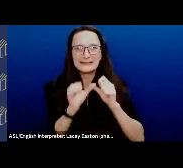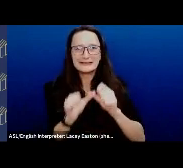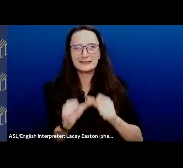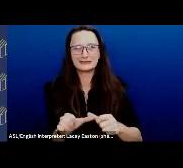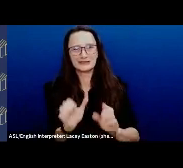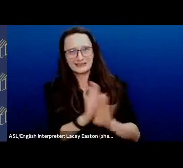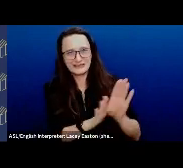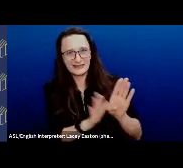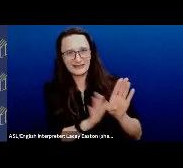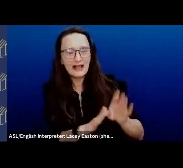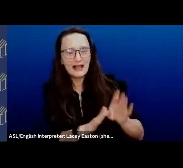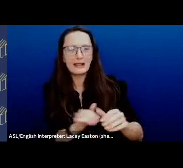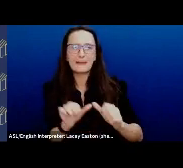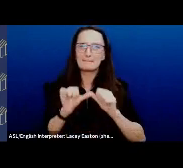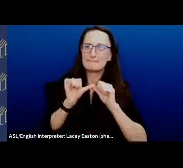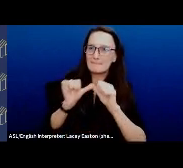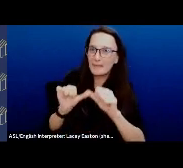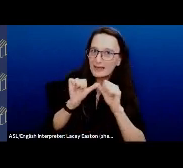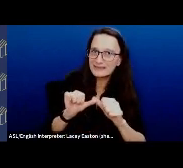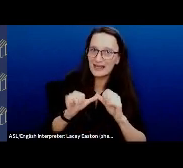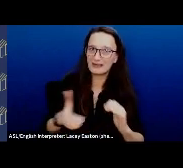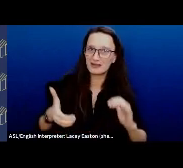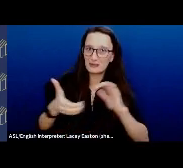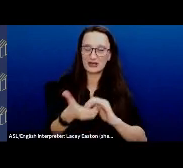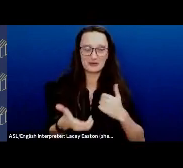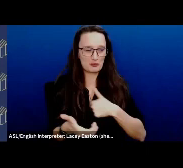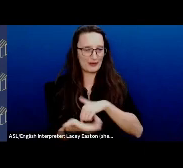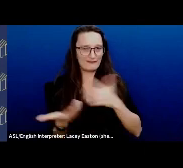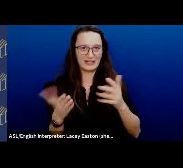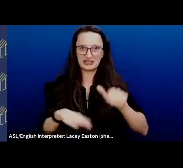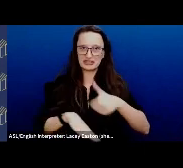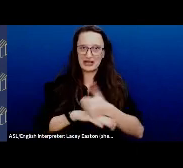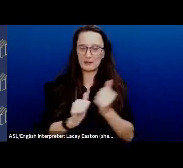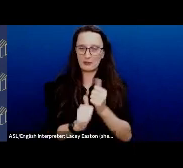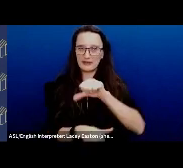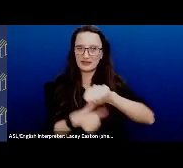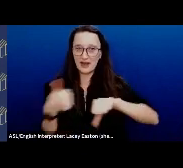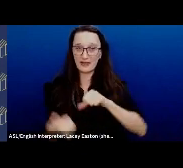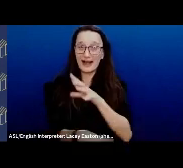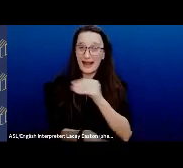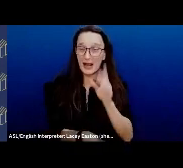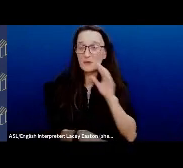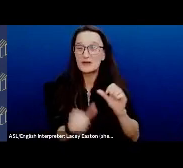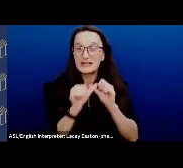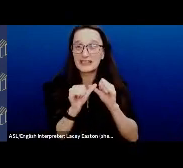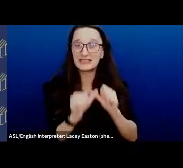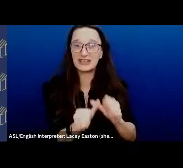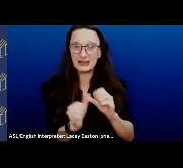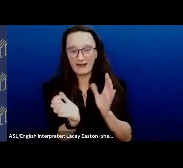establecido entre nosotros y continuar utilizando los conocimientos, habilidades y recursos